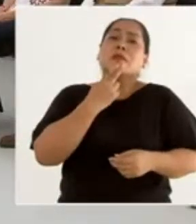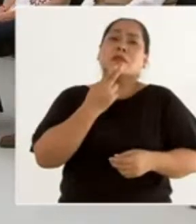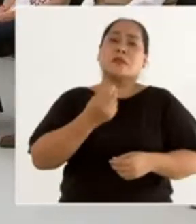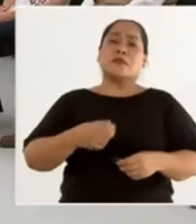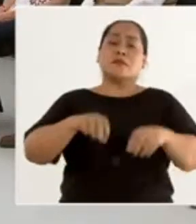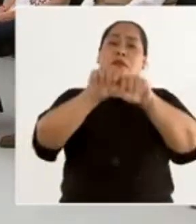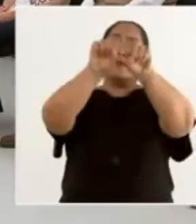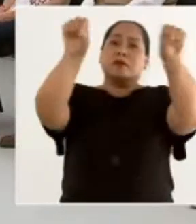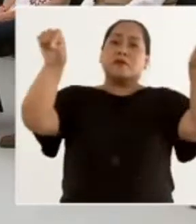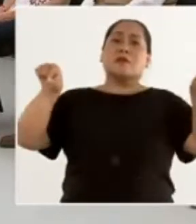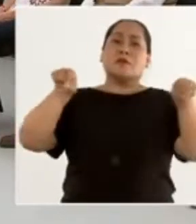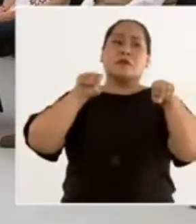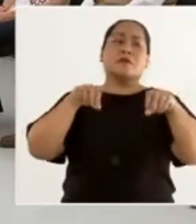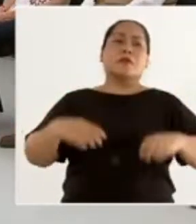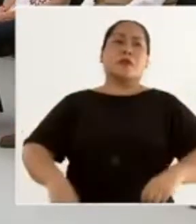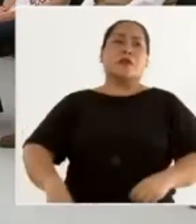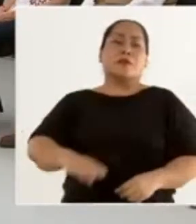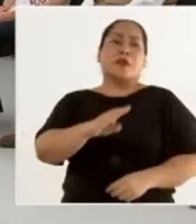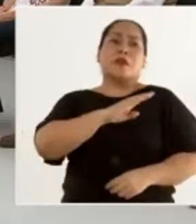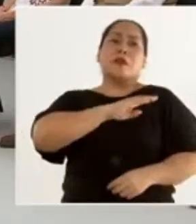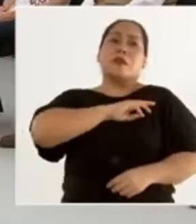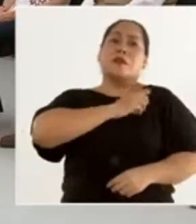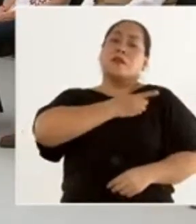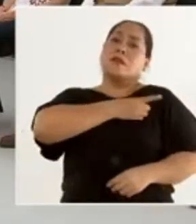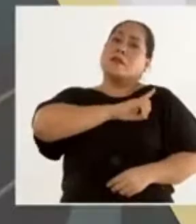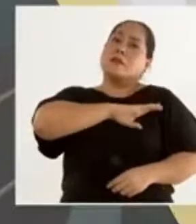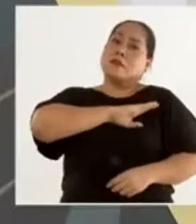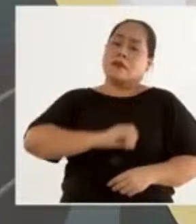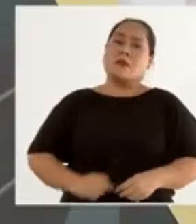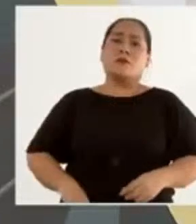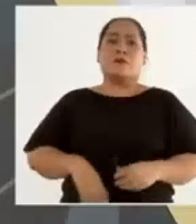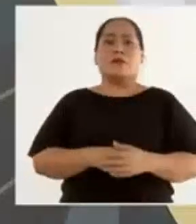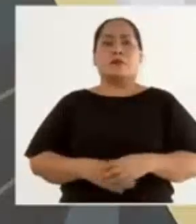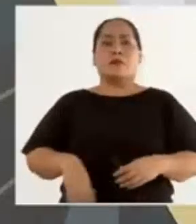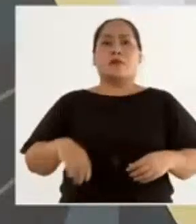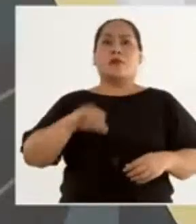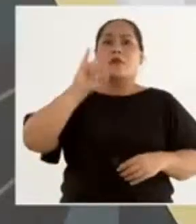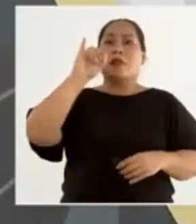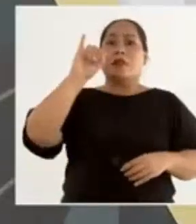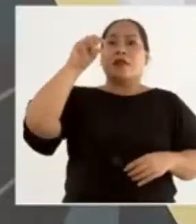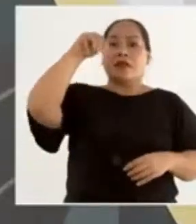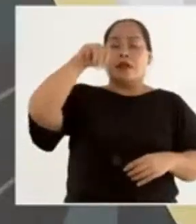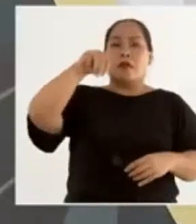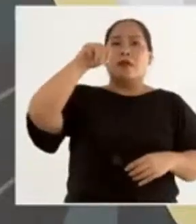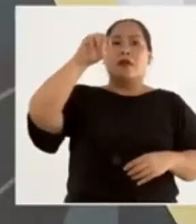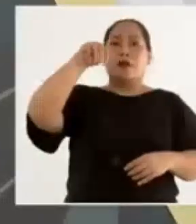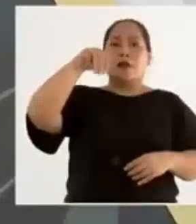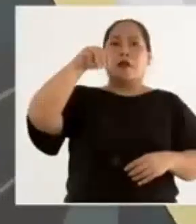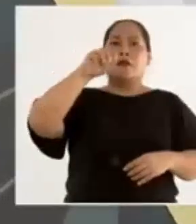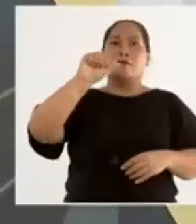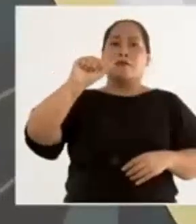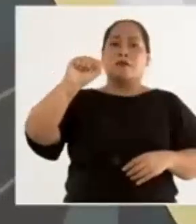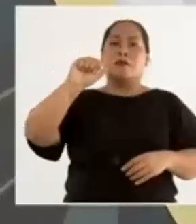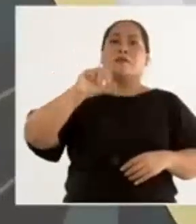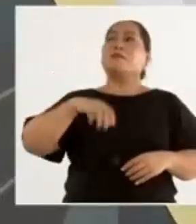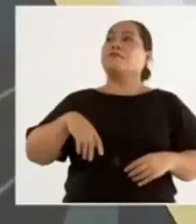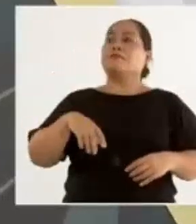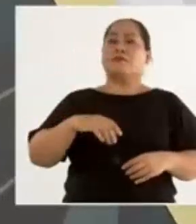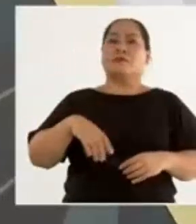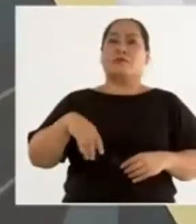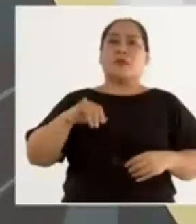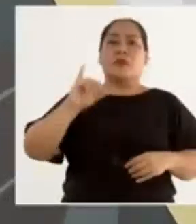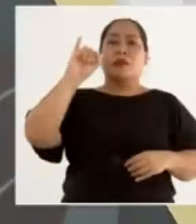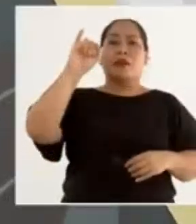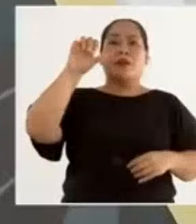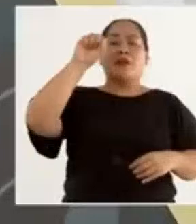distintos componentes IMS, IST e IMS Bienestar se comuniquen entre ellos todos y podamos compartir